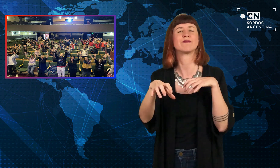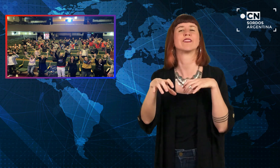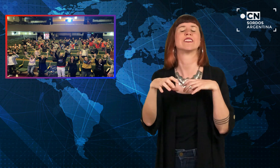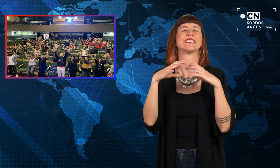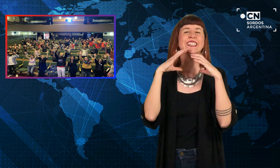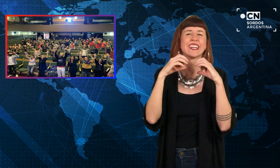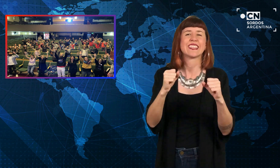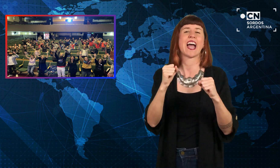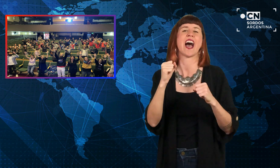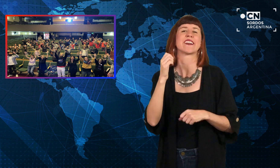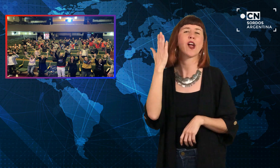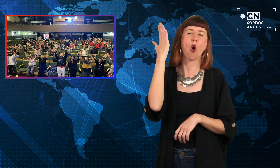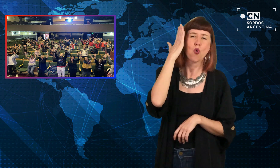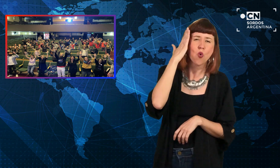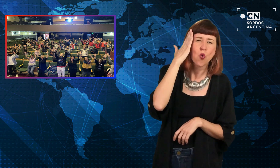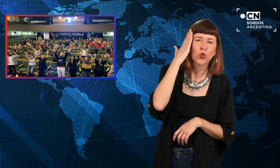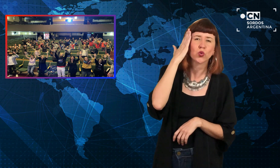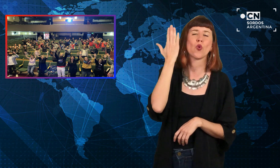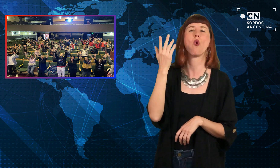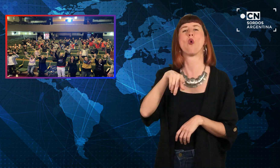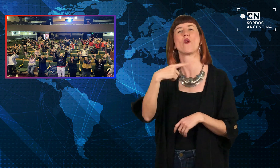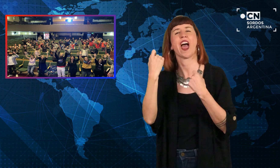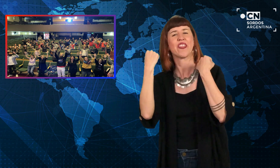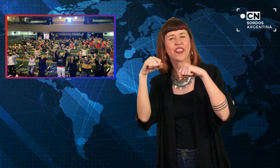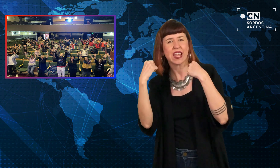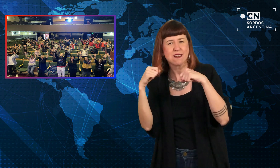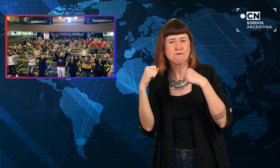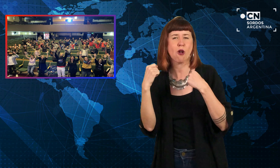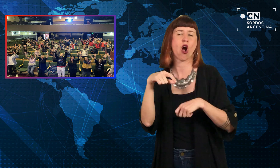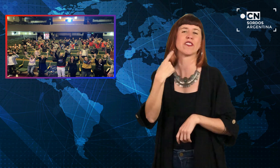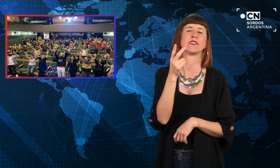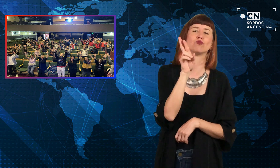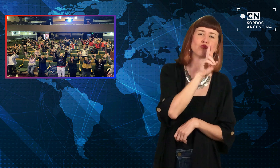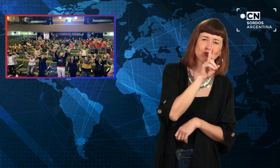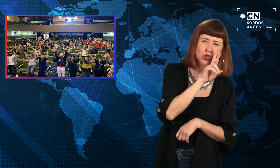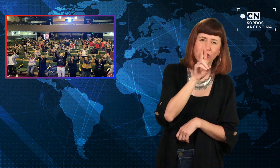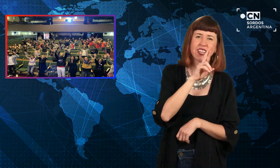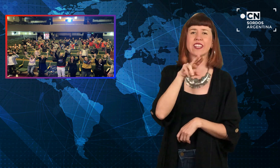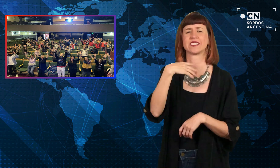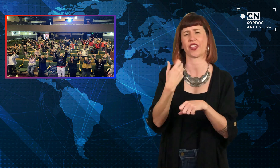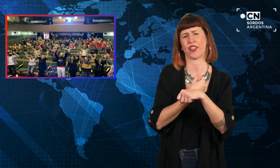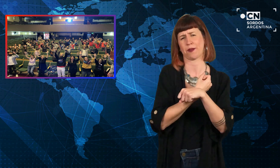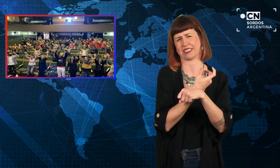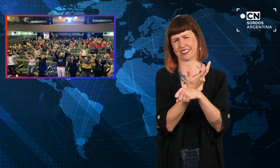de Culturas y Deportes; de Mujeres y Diversidades